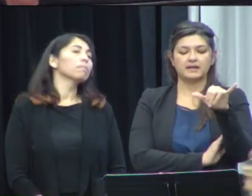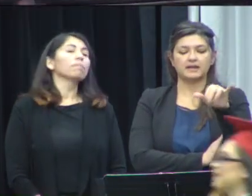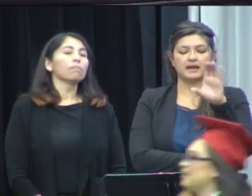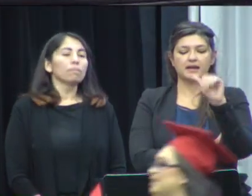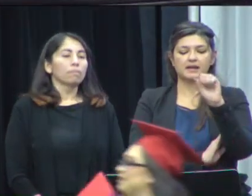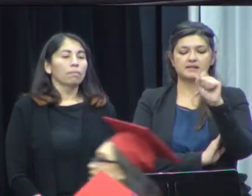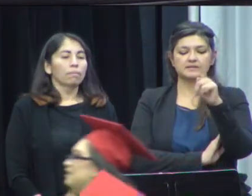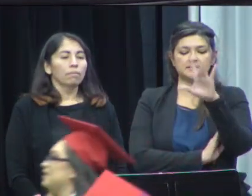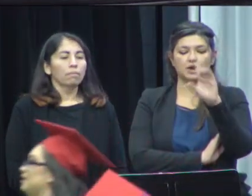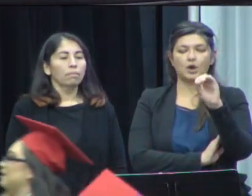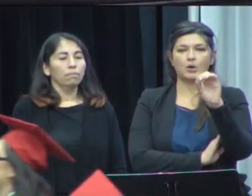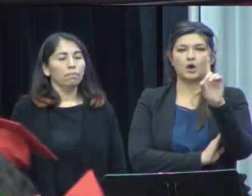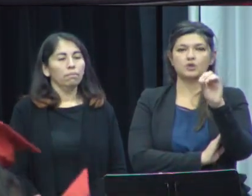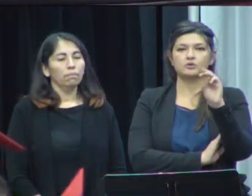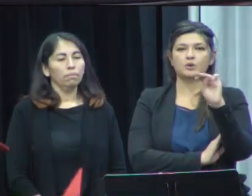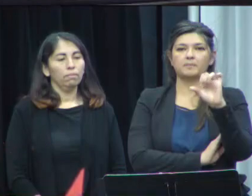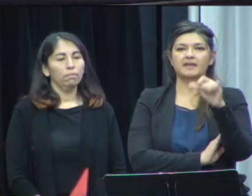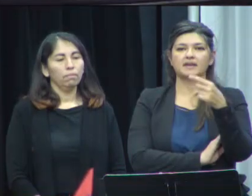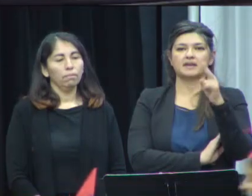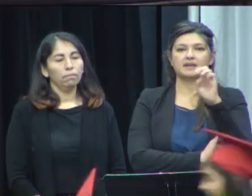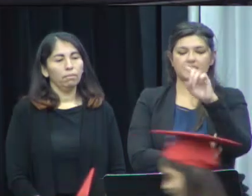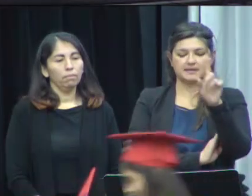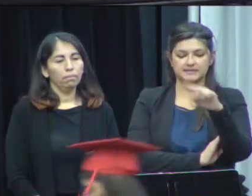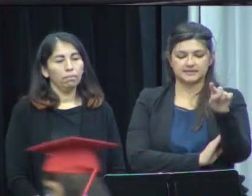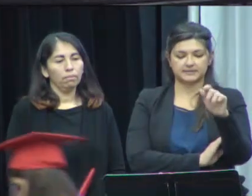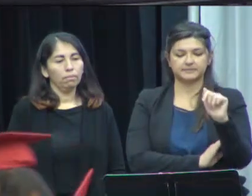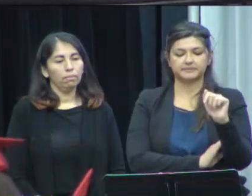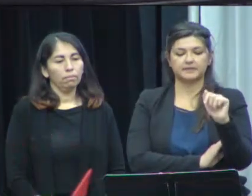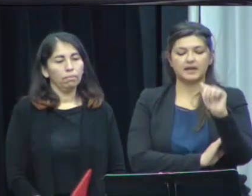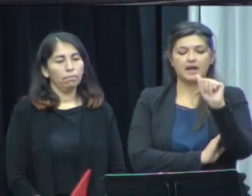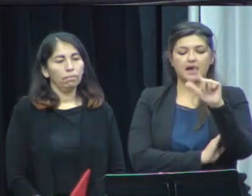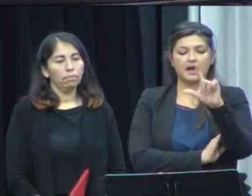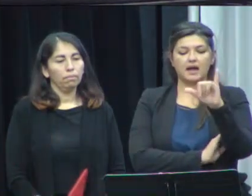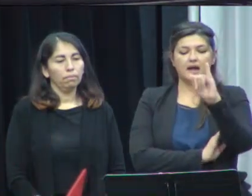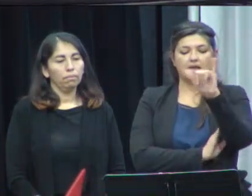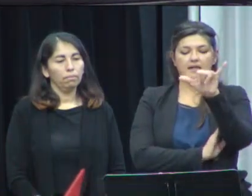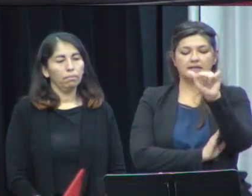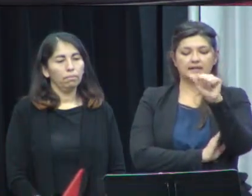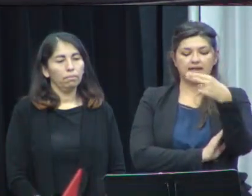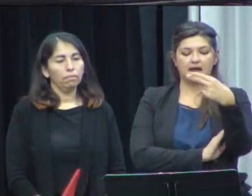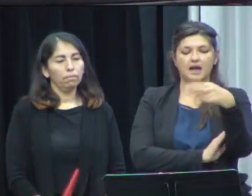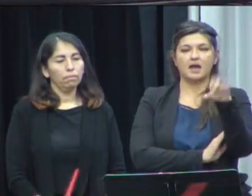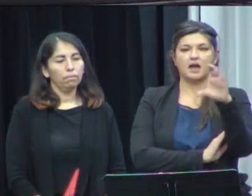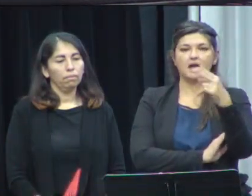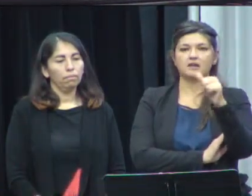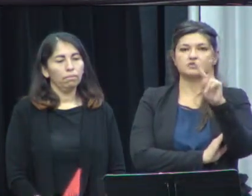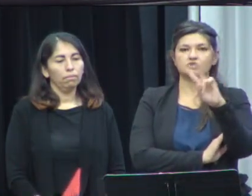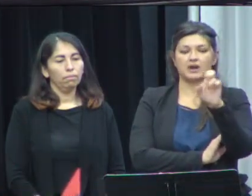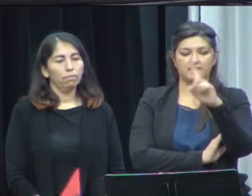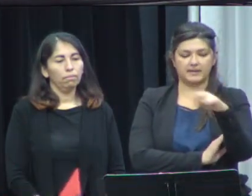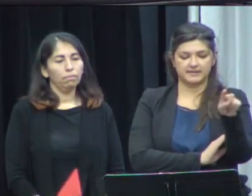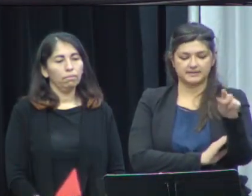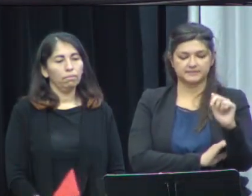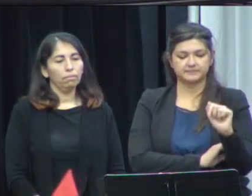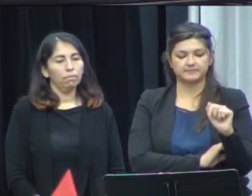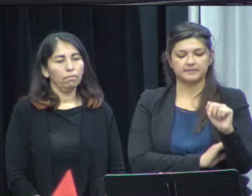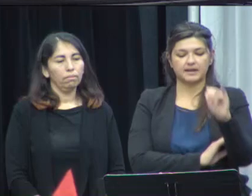(audience applauds) Aliya Chavez. (audience applauds) Ismael Chavez, Jr.